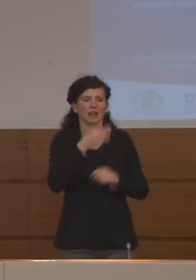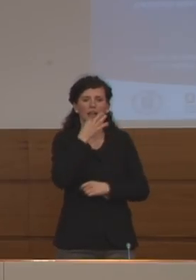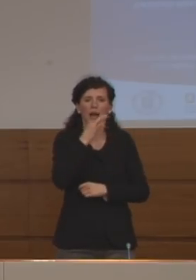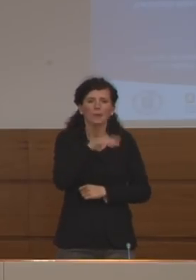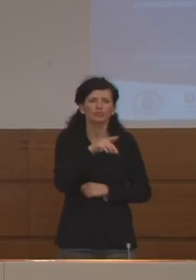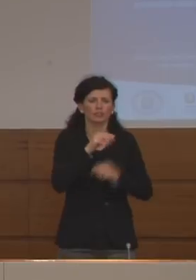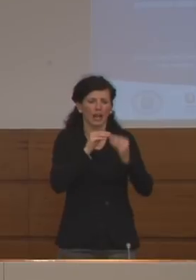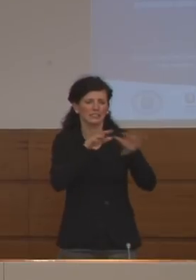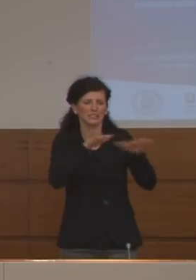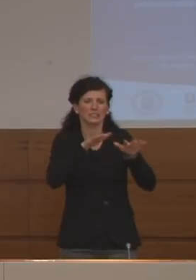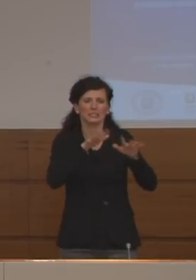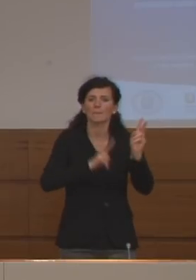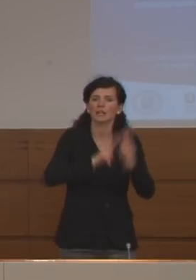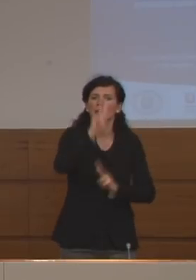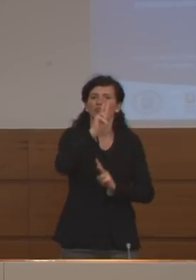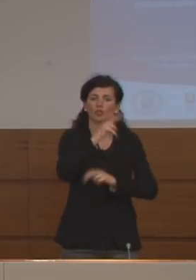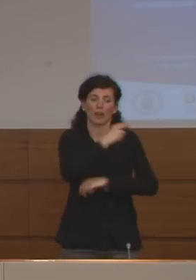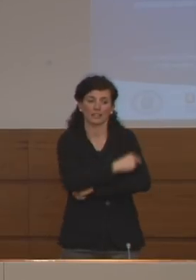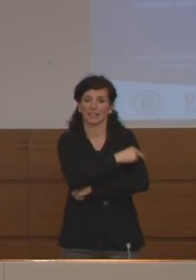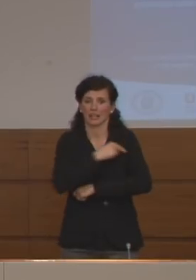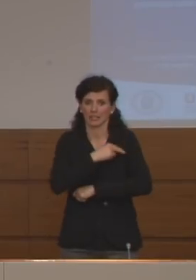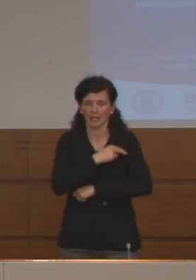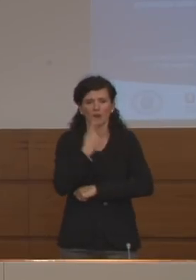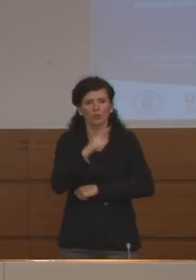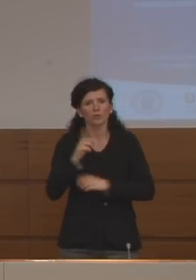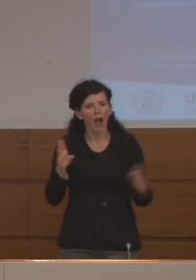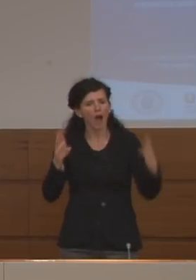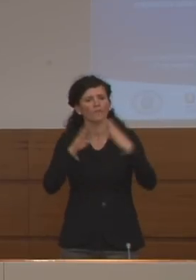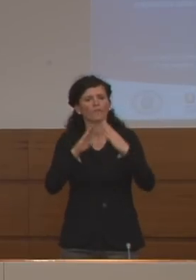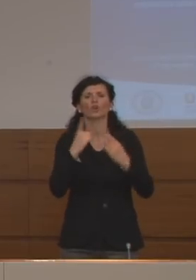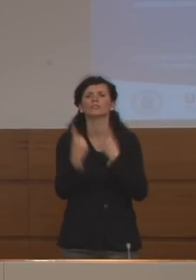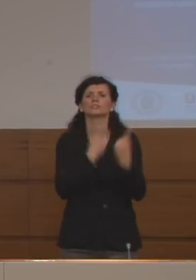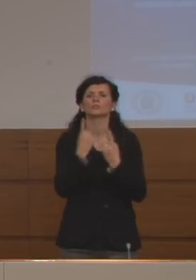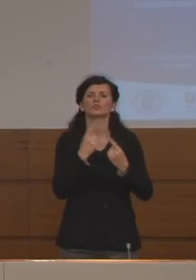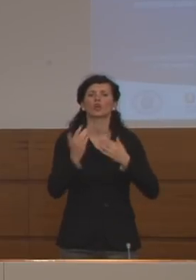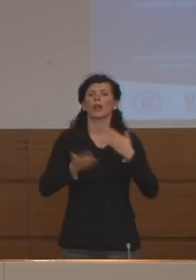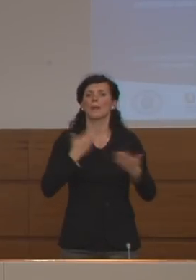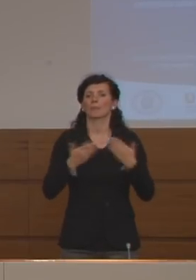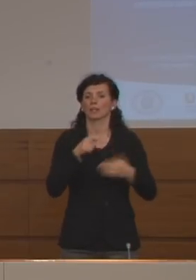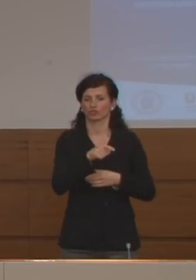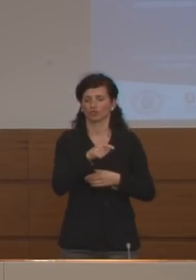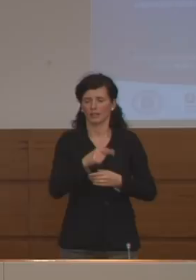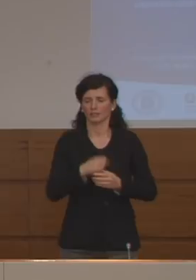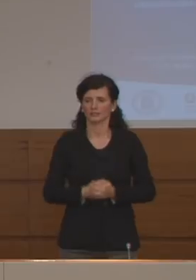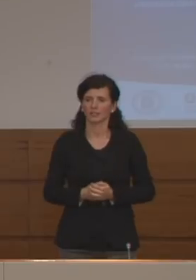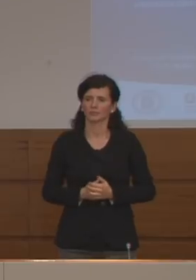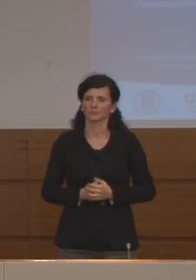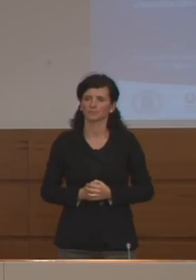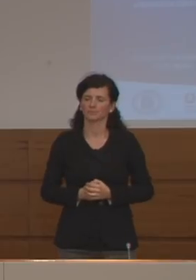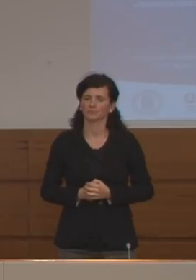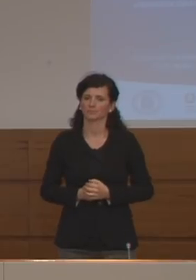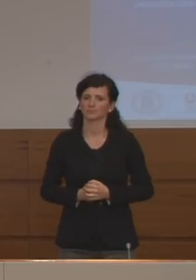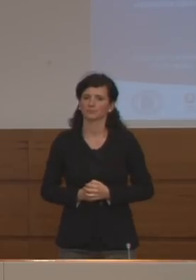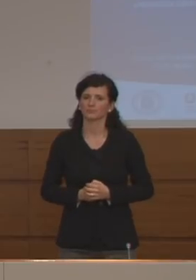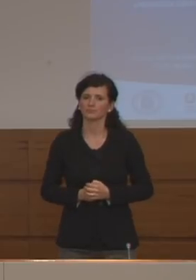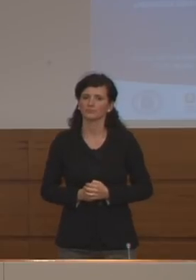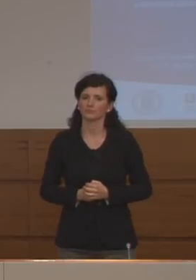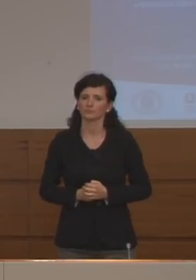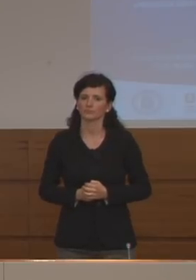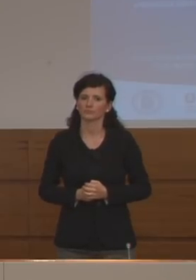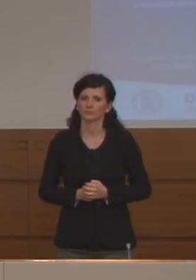situazione emergenziale come questa. Vi è poi da parte mia